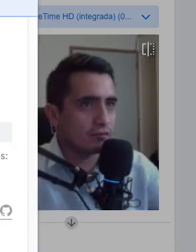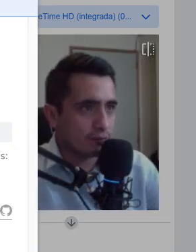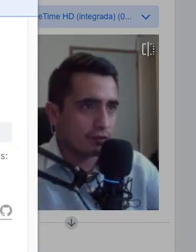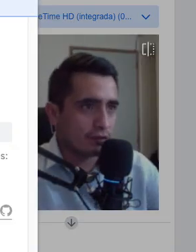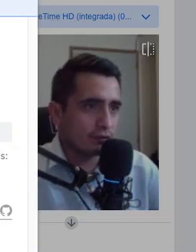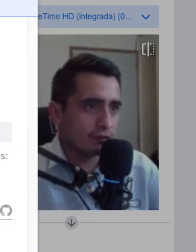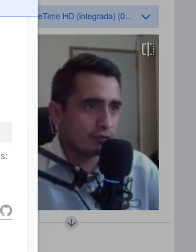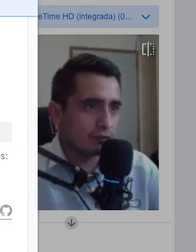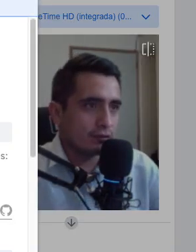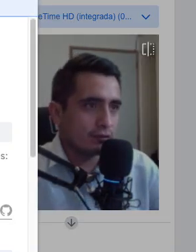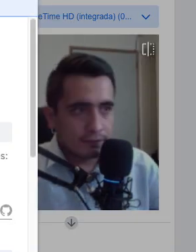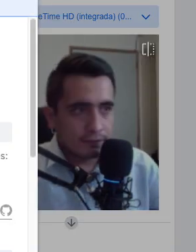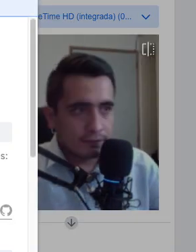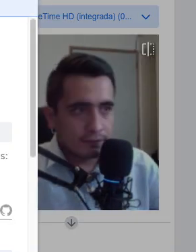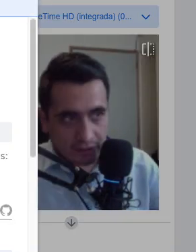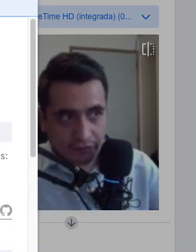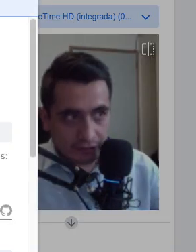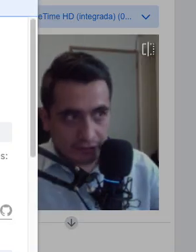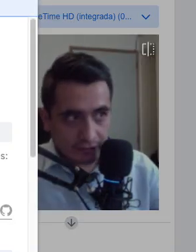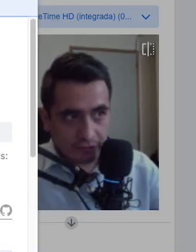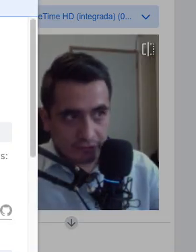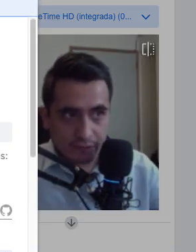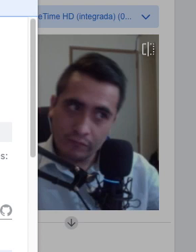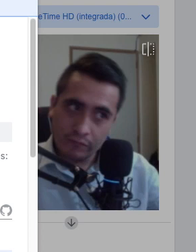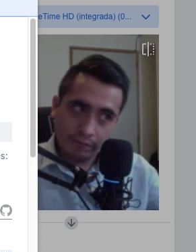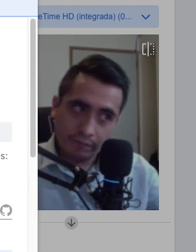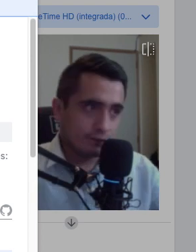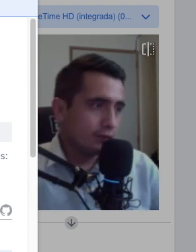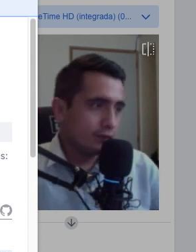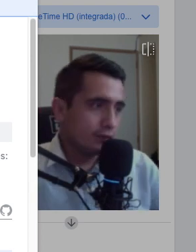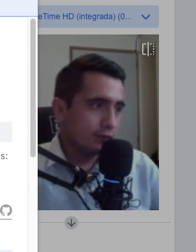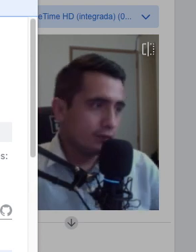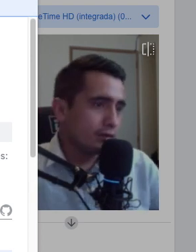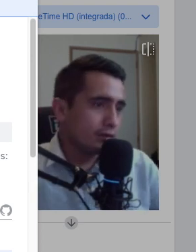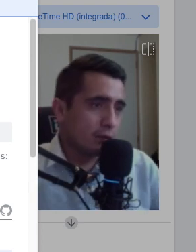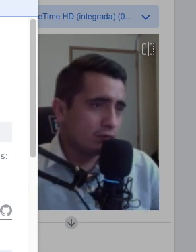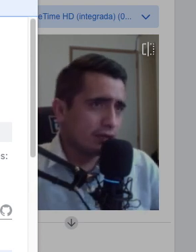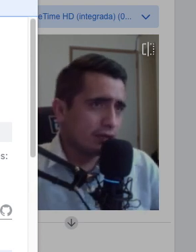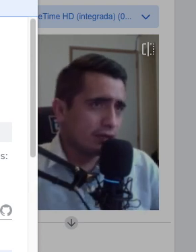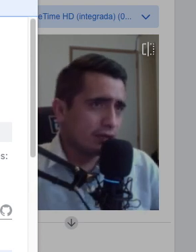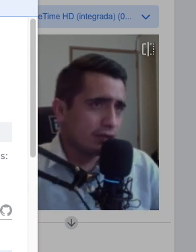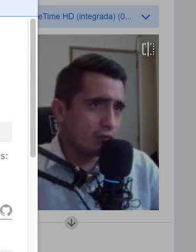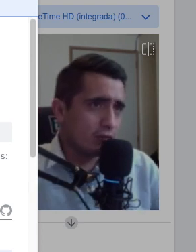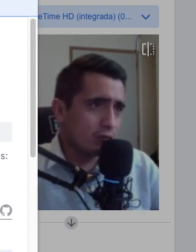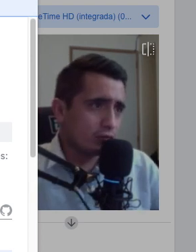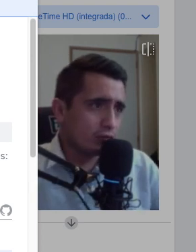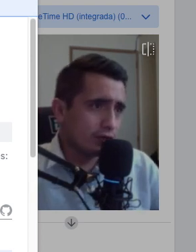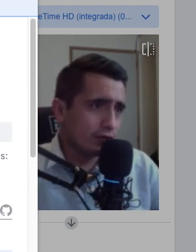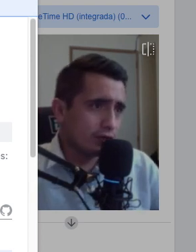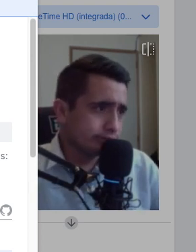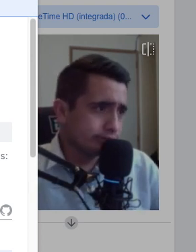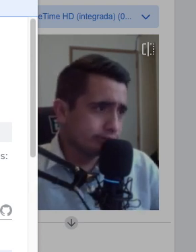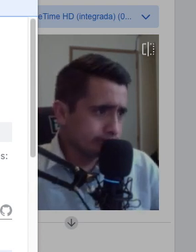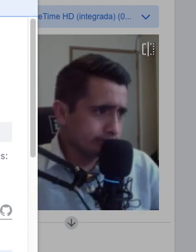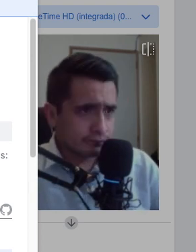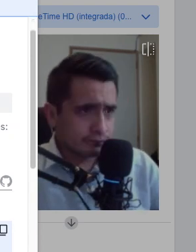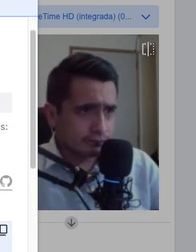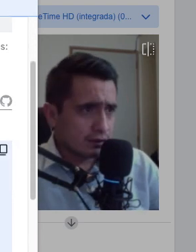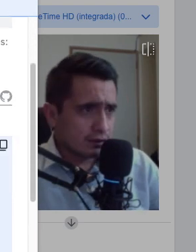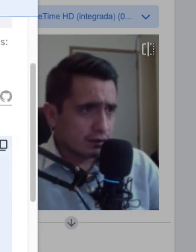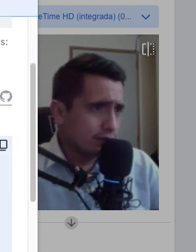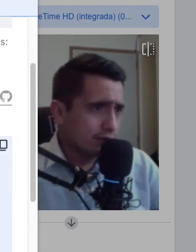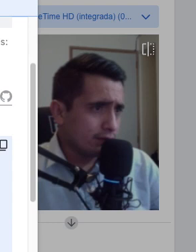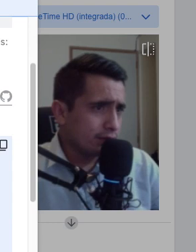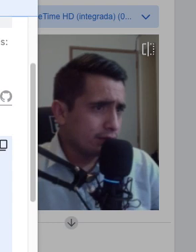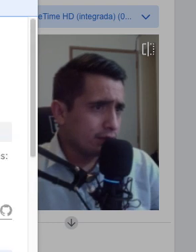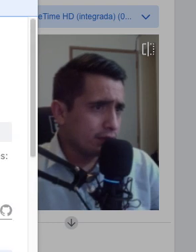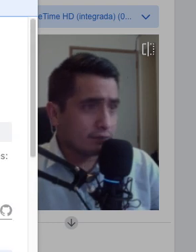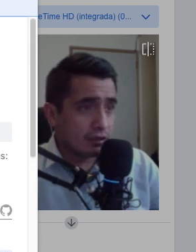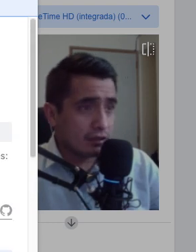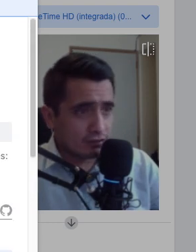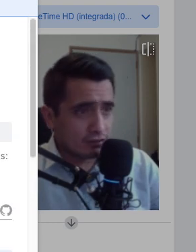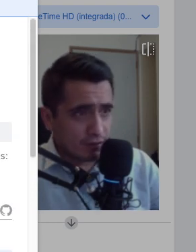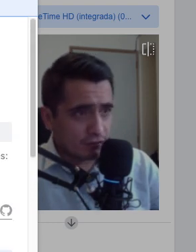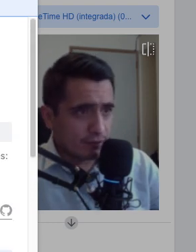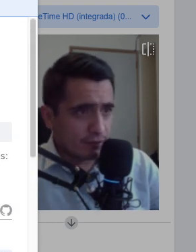tenemos el defensor flow vamos a dejarlo como subir y de hecho también podemos compartir esto